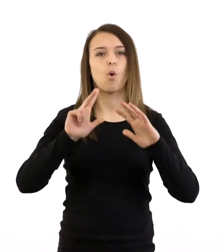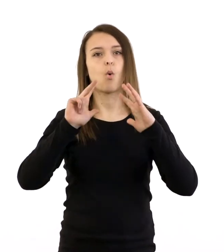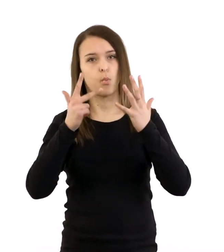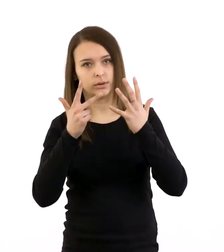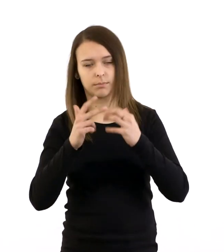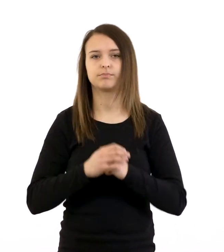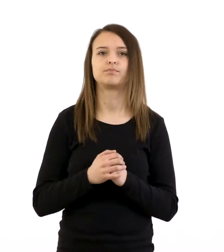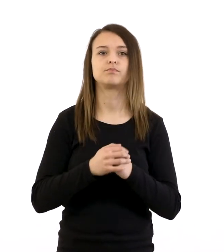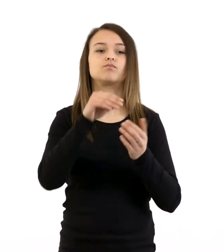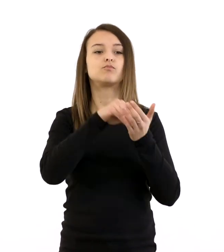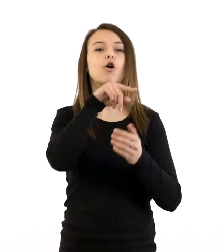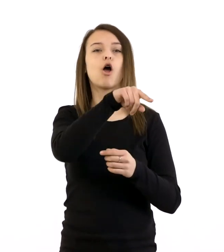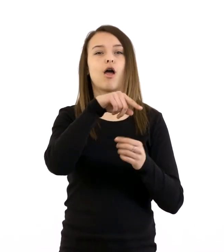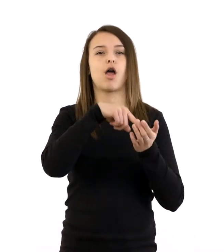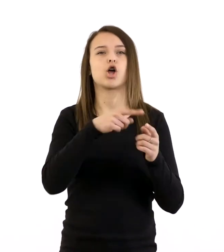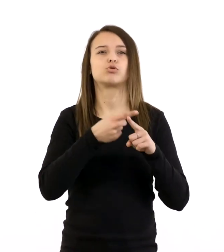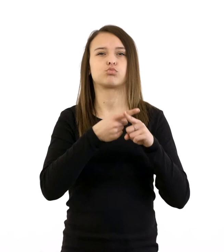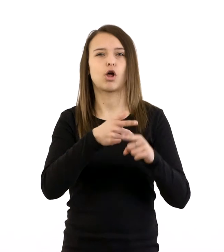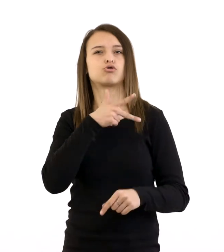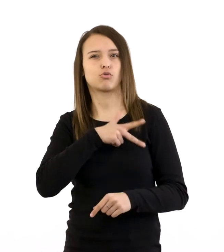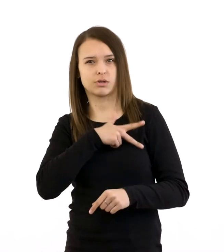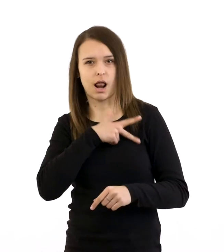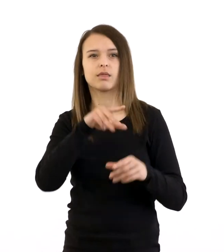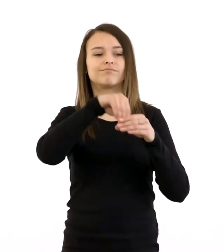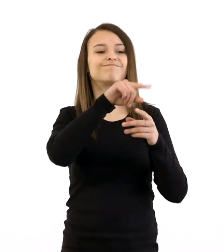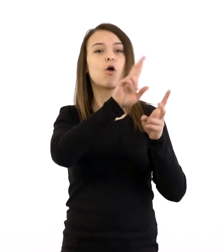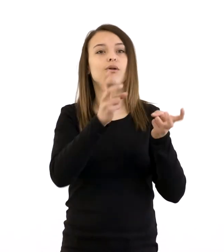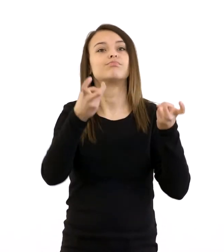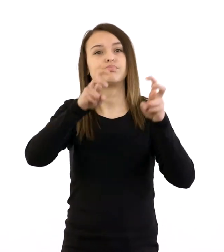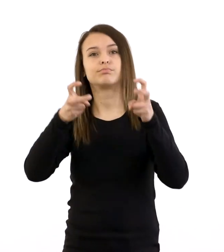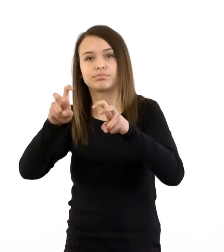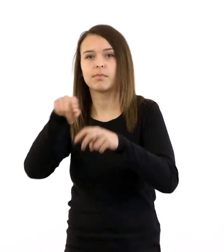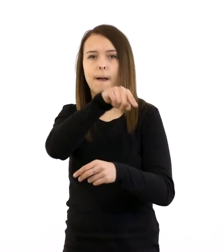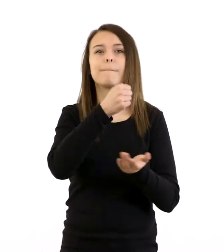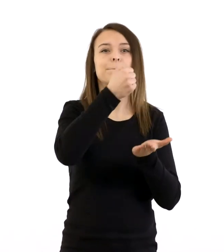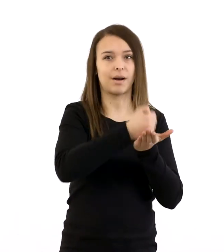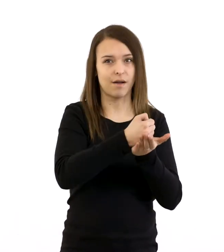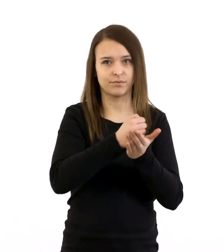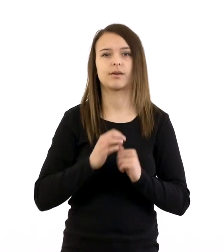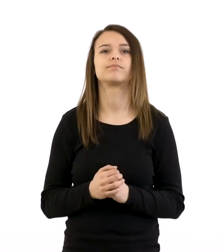8. w spółdzielniach socjalnych, których założycielami są osoby prawne